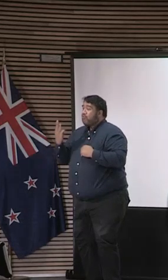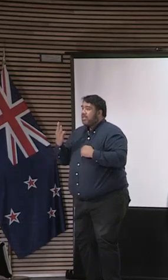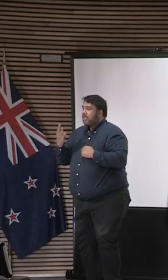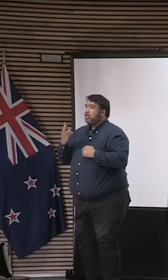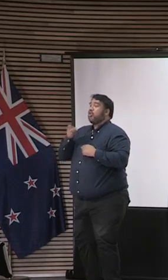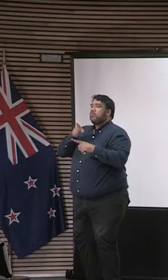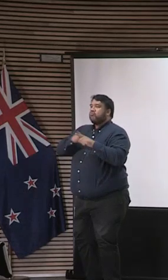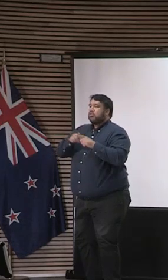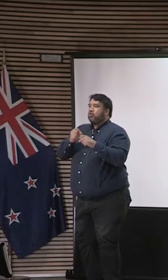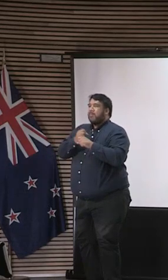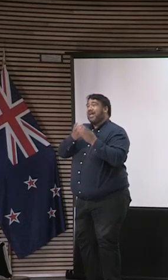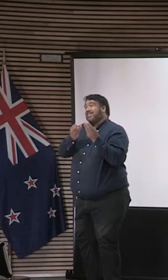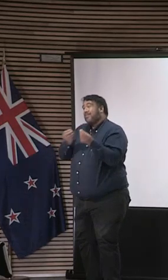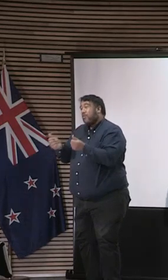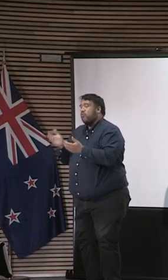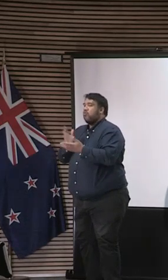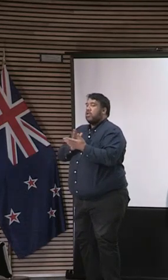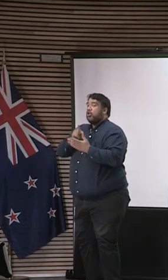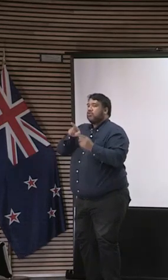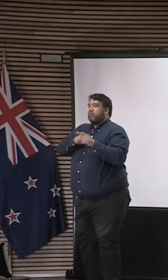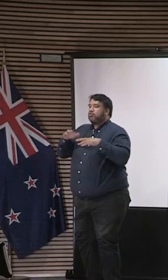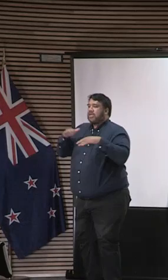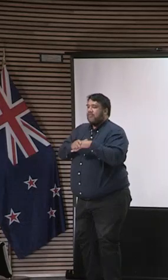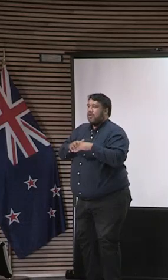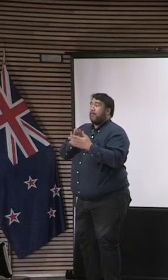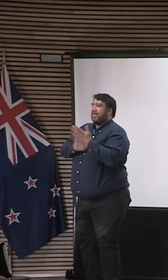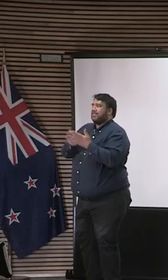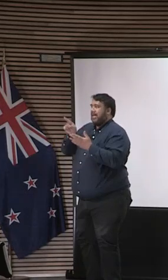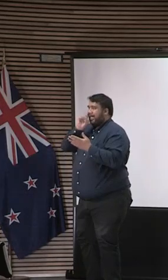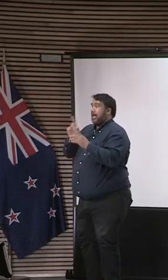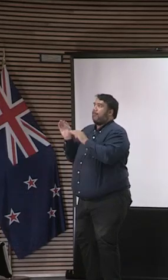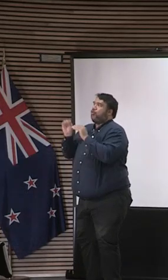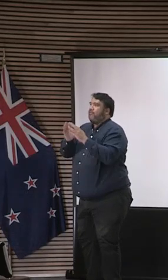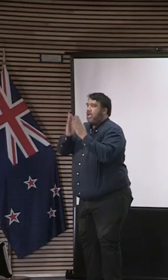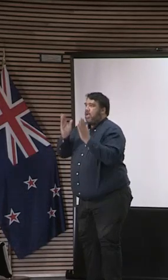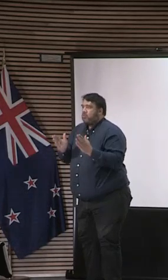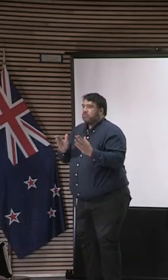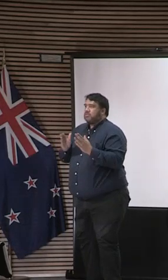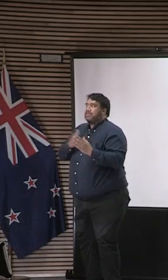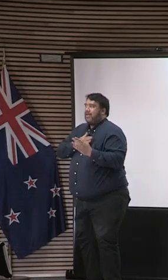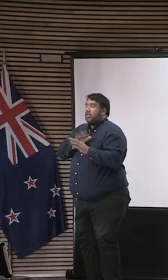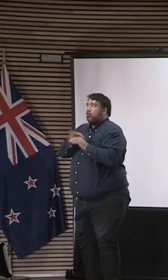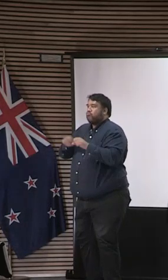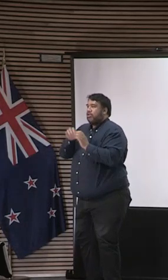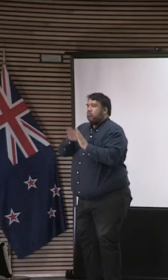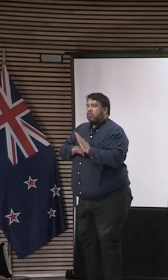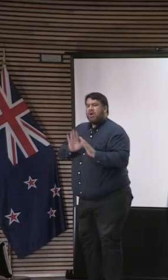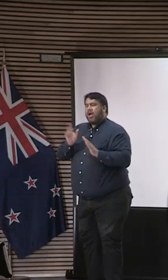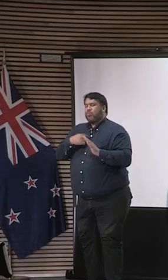ai. KAUPAPA: Na ko tera kaore i